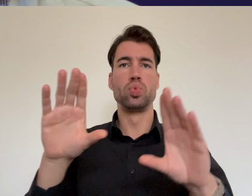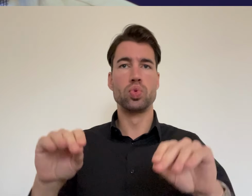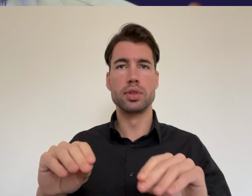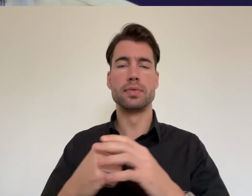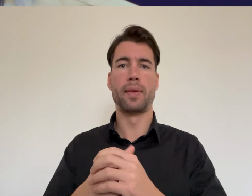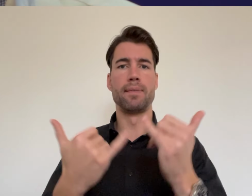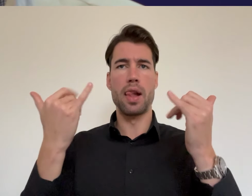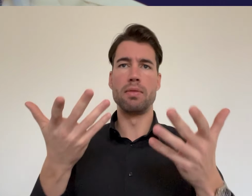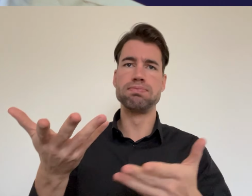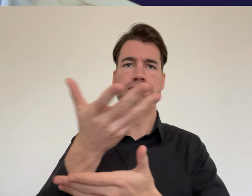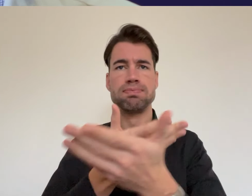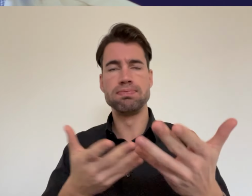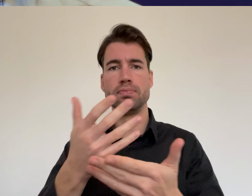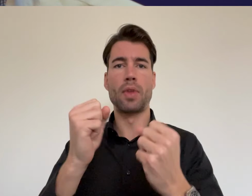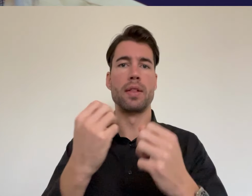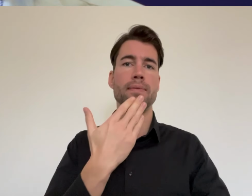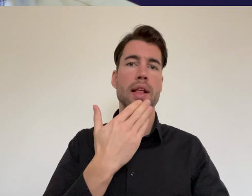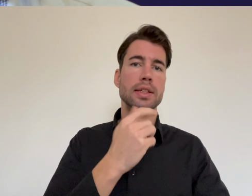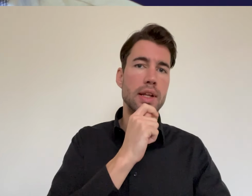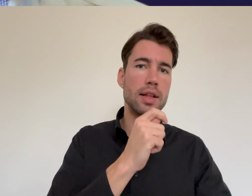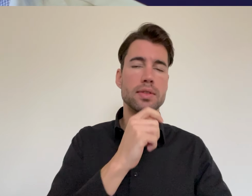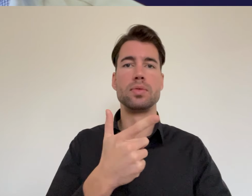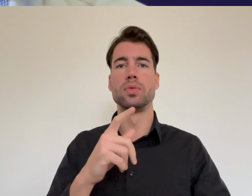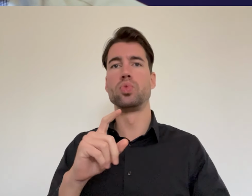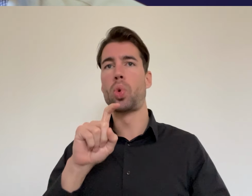het is zoveel mogelijk interactief, je kunt vragen stellen, je kunt commentaar geven...